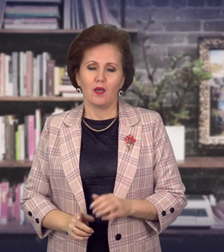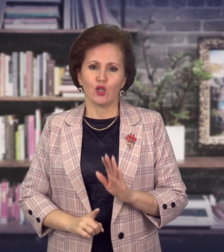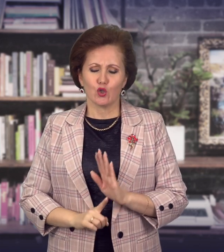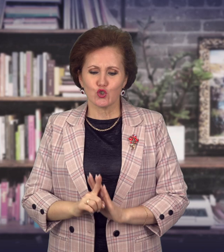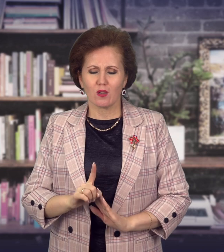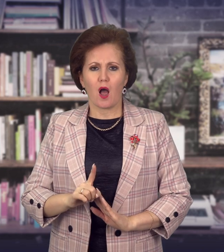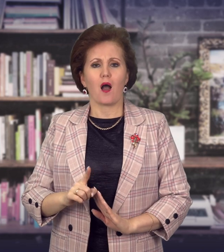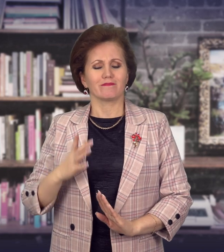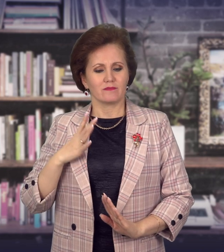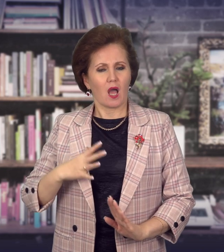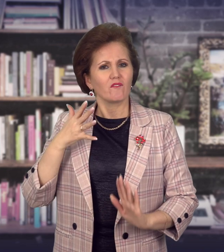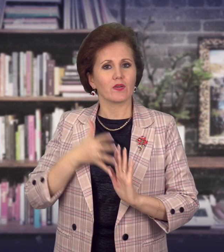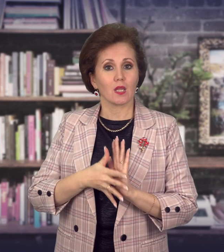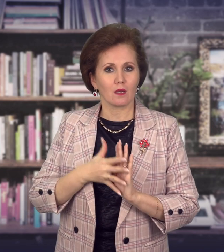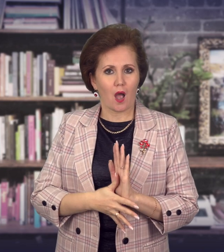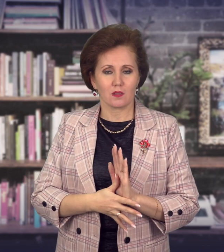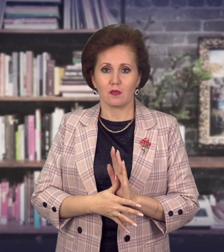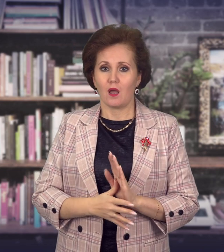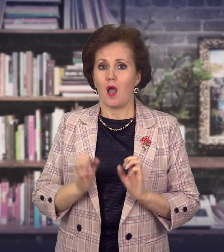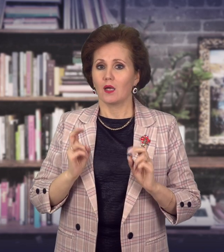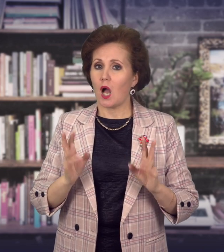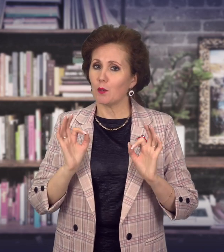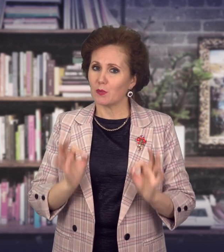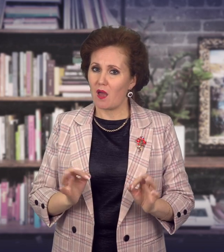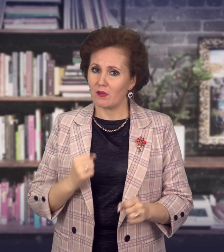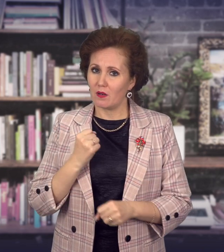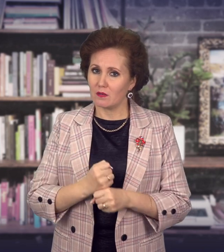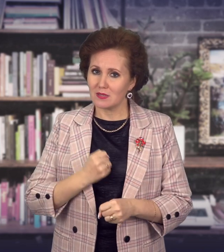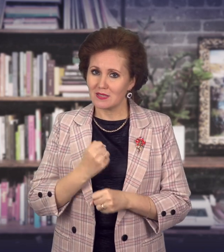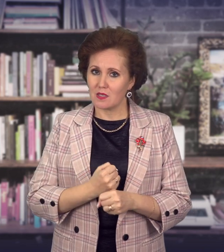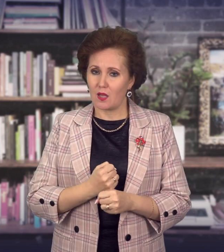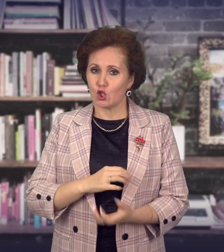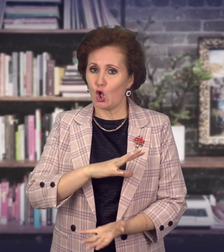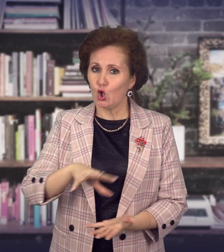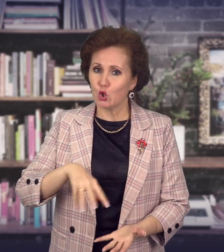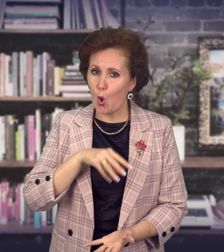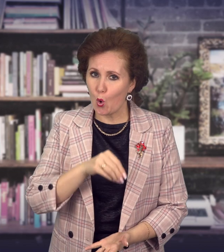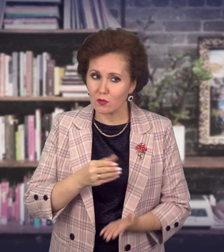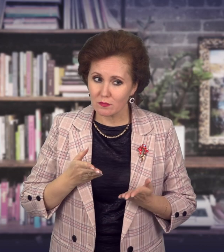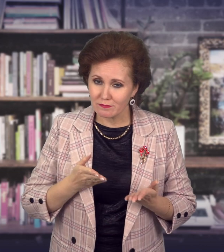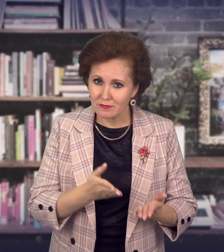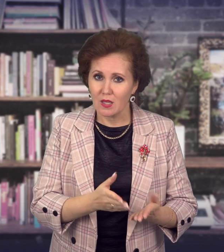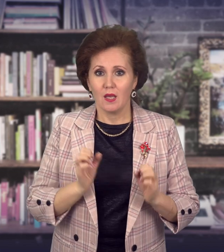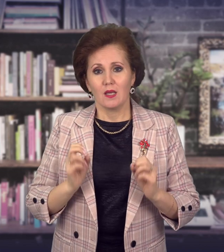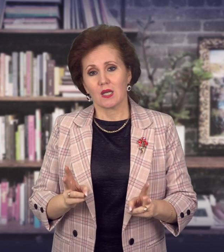Начала с головой погружаться в такие темы: как правильно испечь торт?